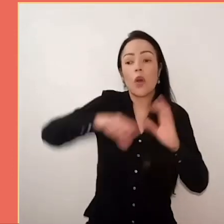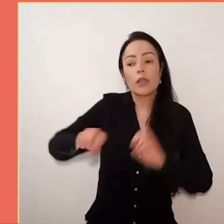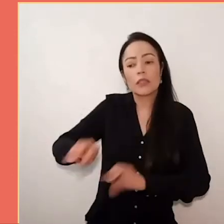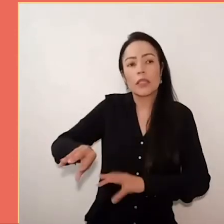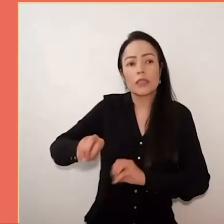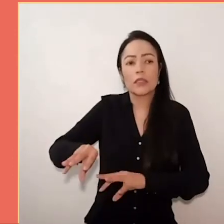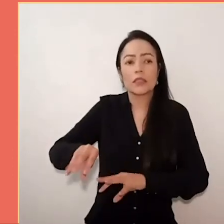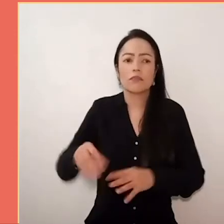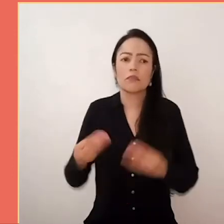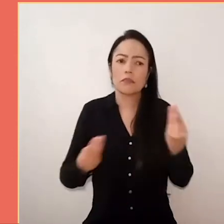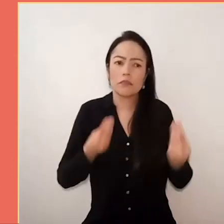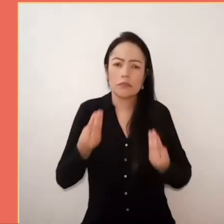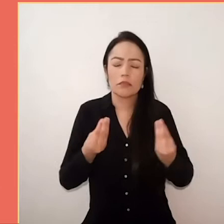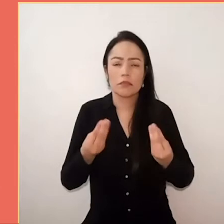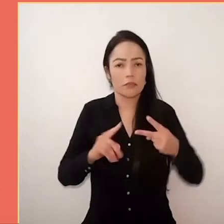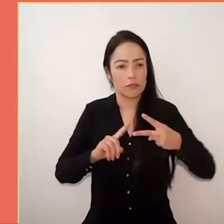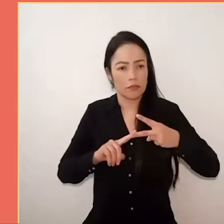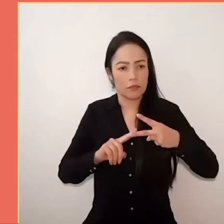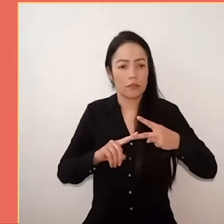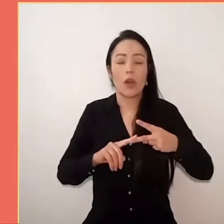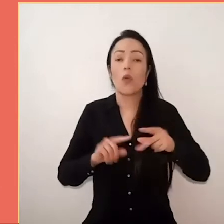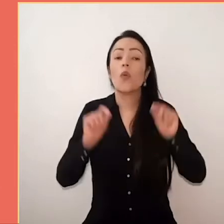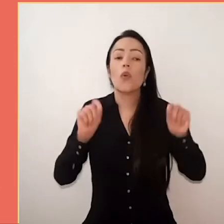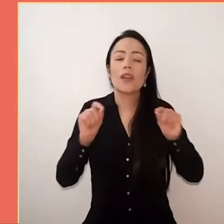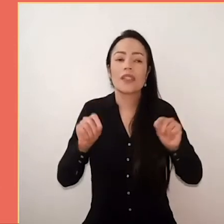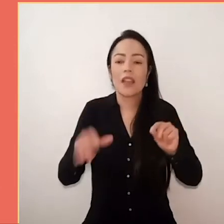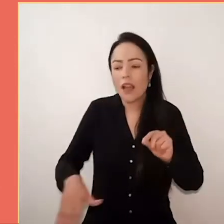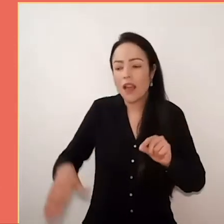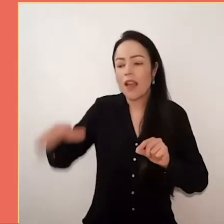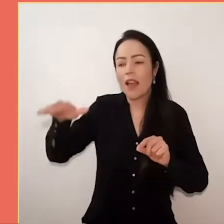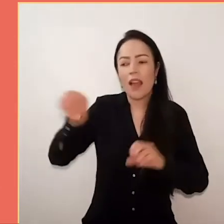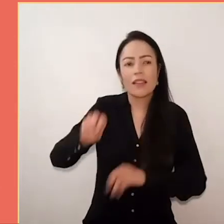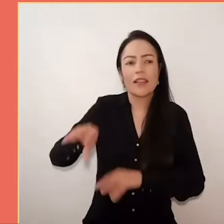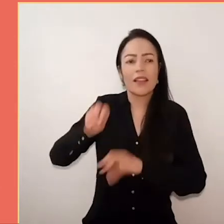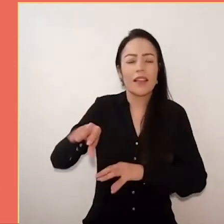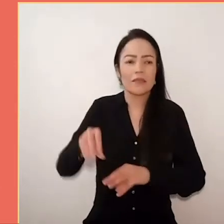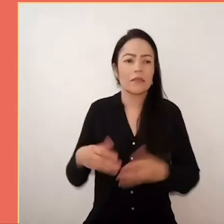era a questão de que leitores queremos formar?" Eu acho que foi falado aqui, se falou,